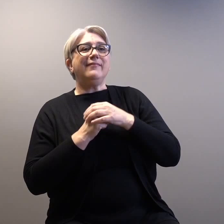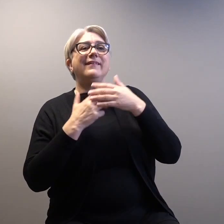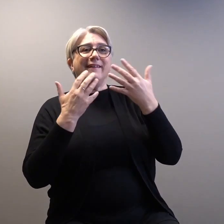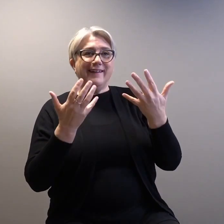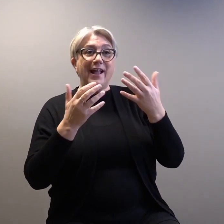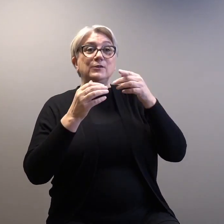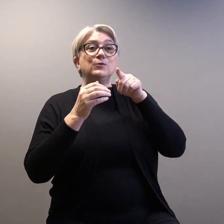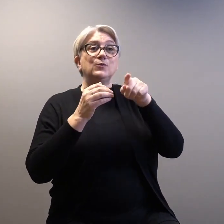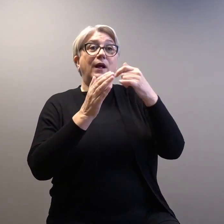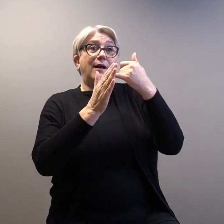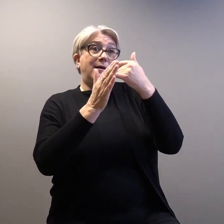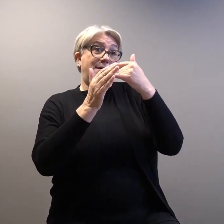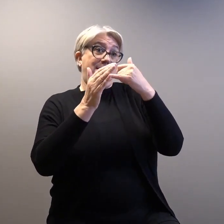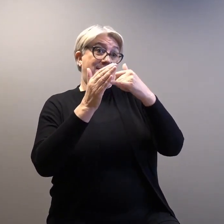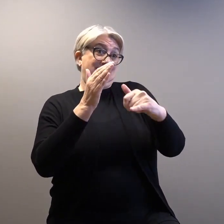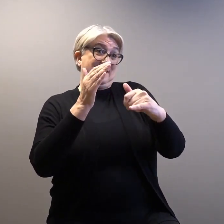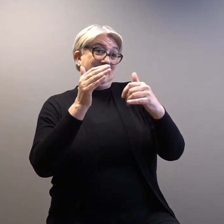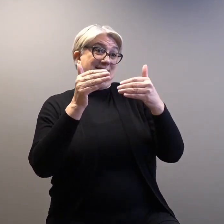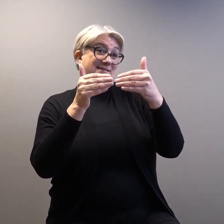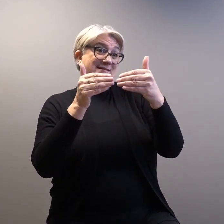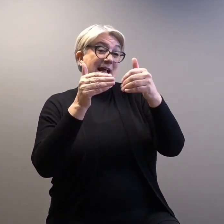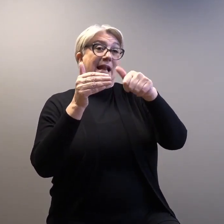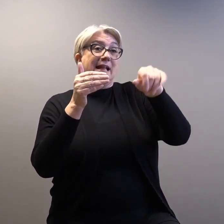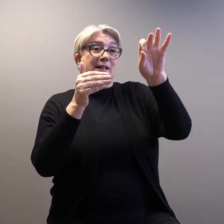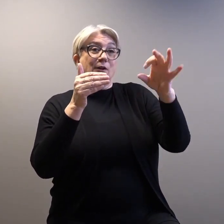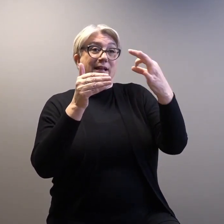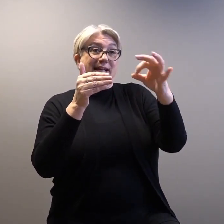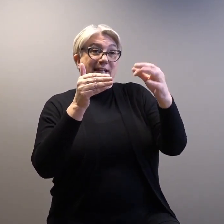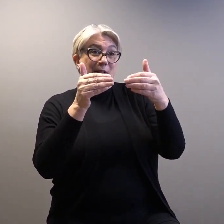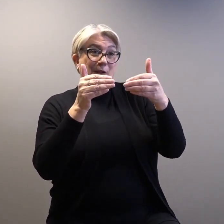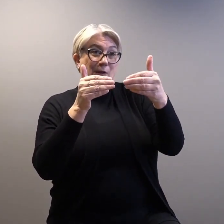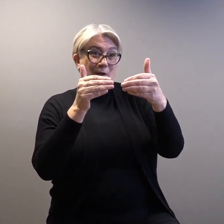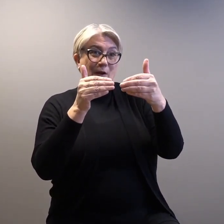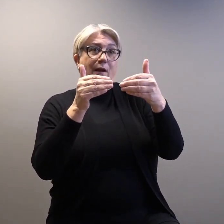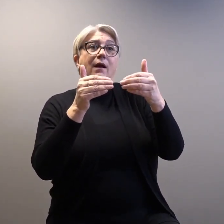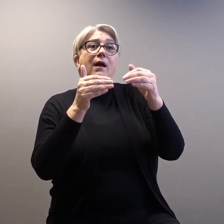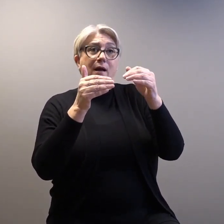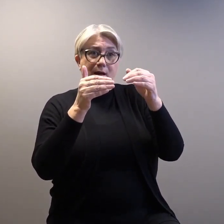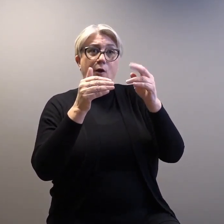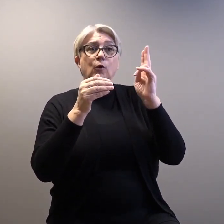Þannig var, undir lok níunda áratugarins,